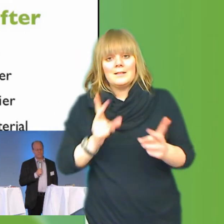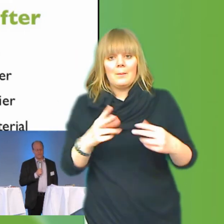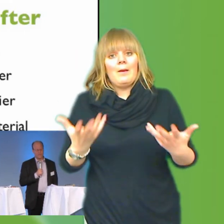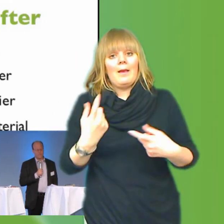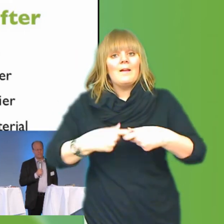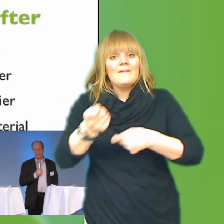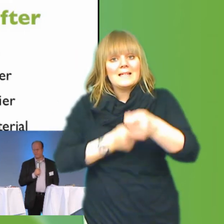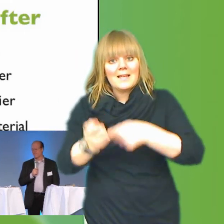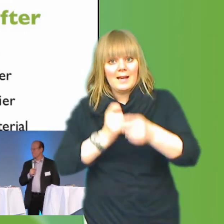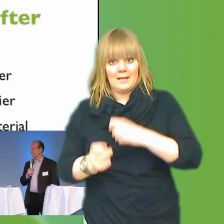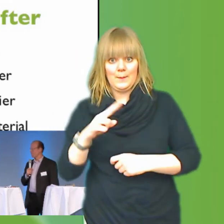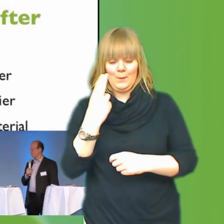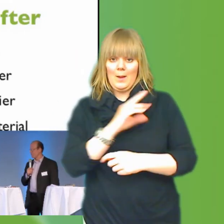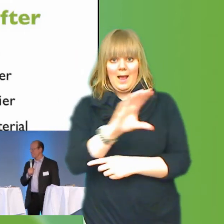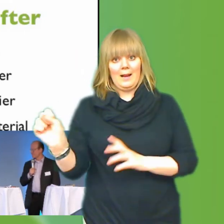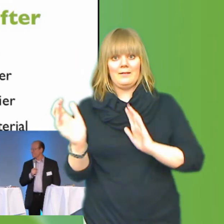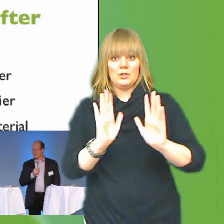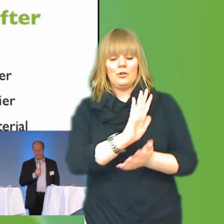egna kostnader, men det är en nyckelfråga.